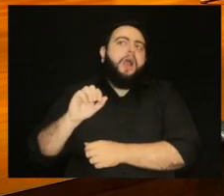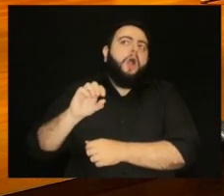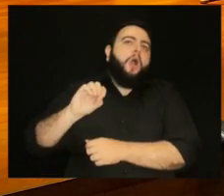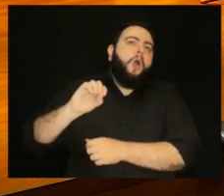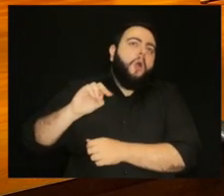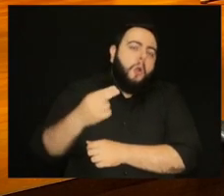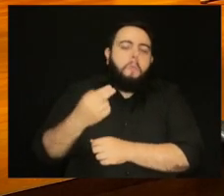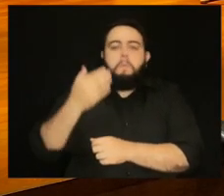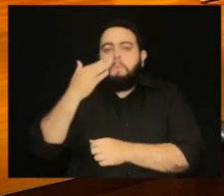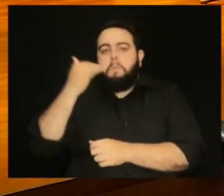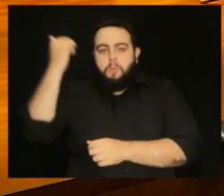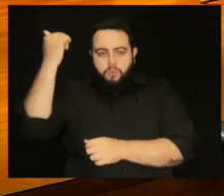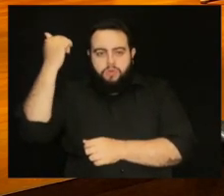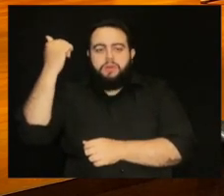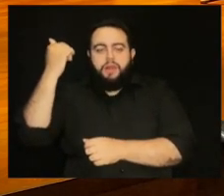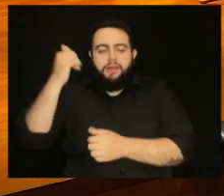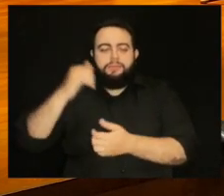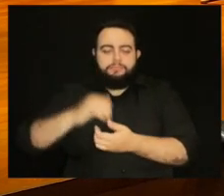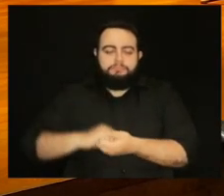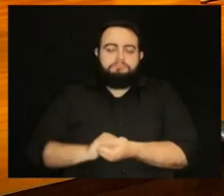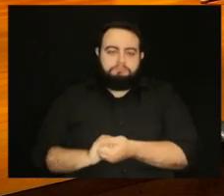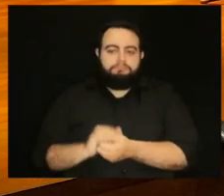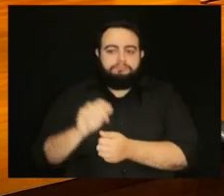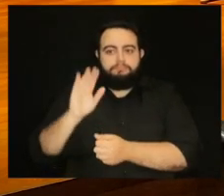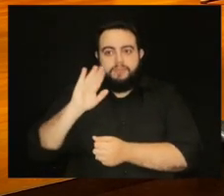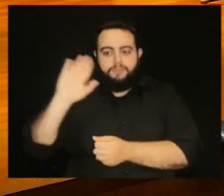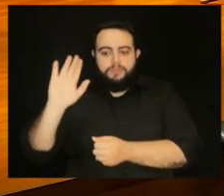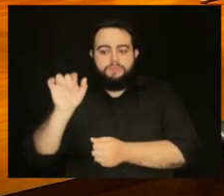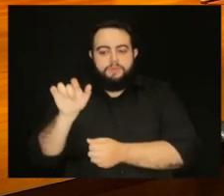de Porto Alegre eram editados em várias casas de edição de partitura que publicavam as